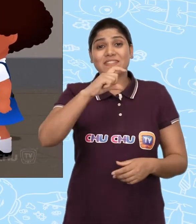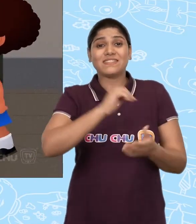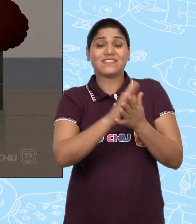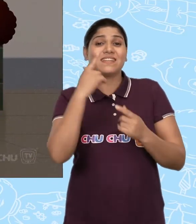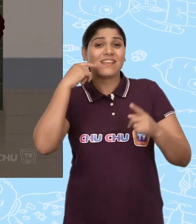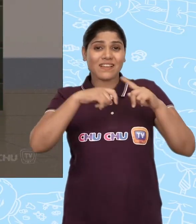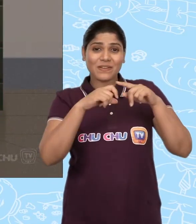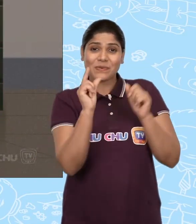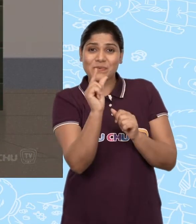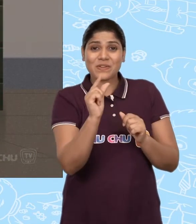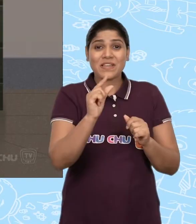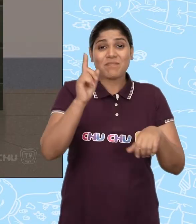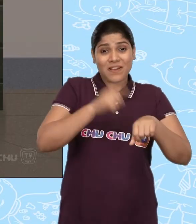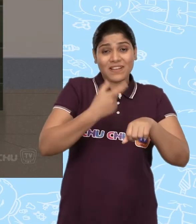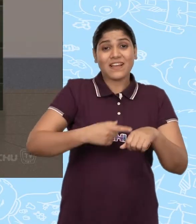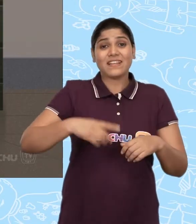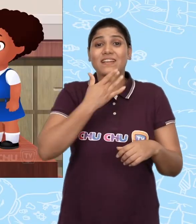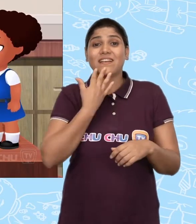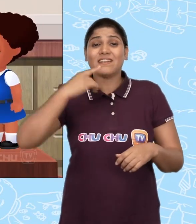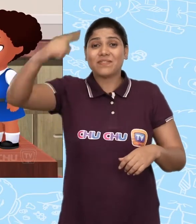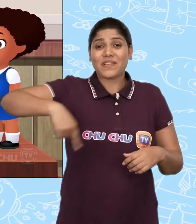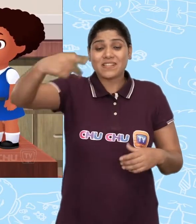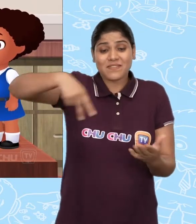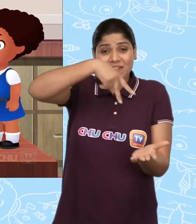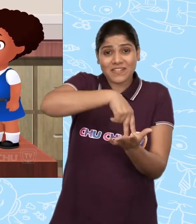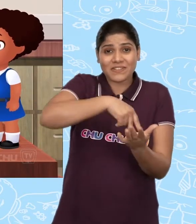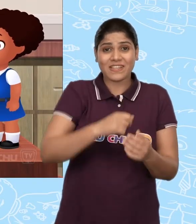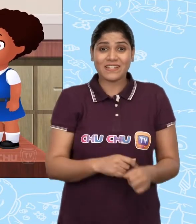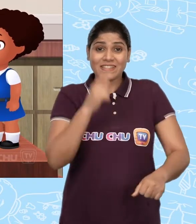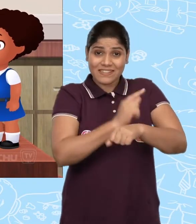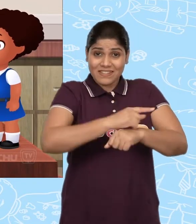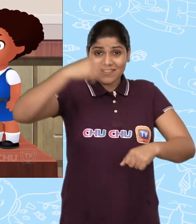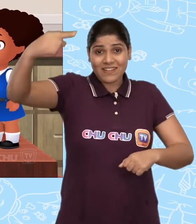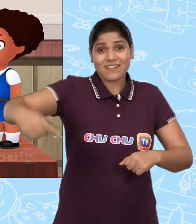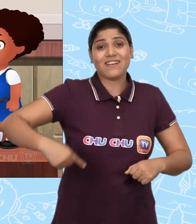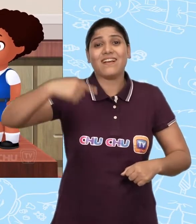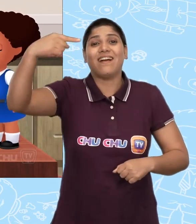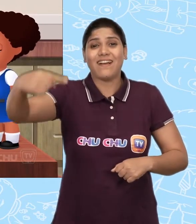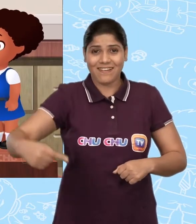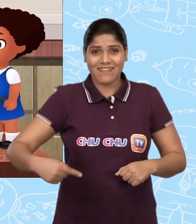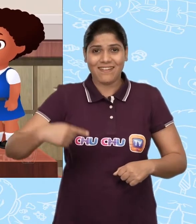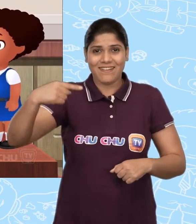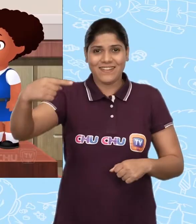फिर Chiku कि बारी आयी रंगीन पहिये के सामने खड़े होने की। Miss Dorothy ने पहिये को घुमाया